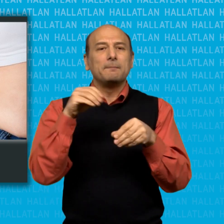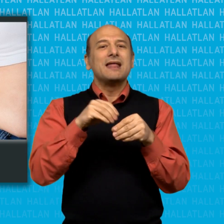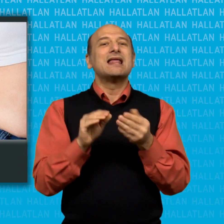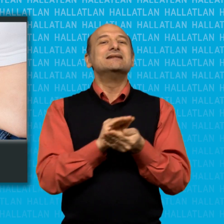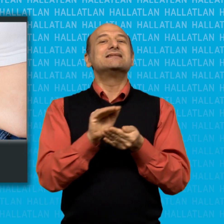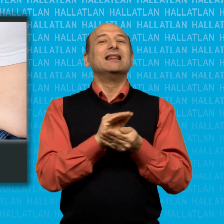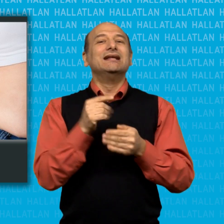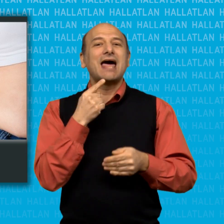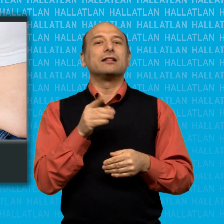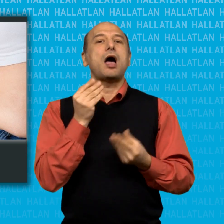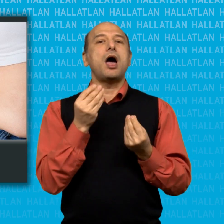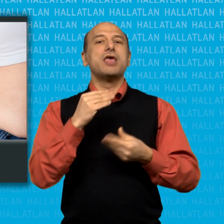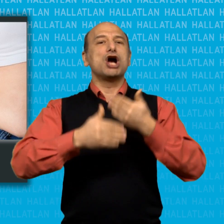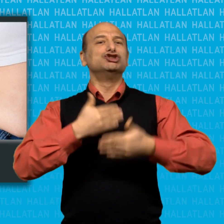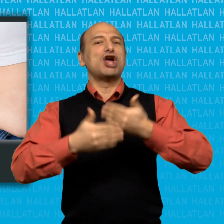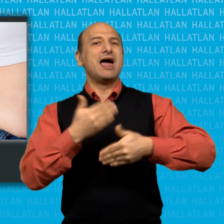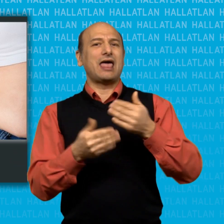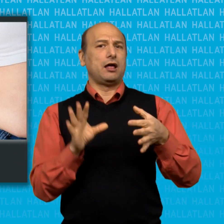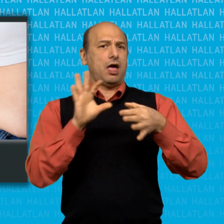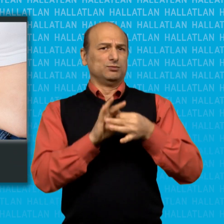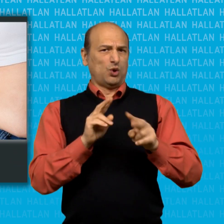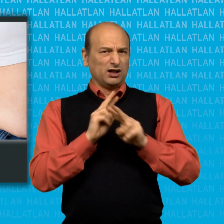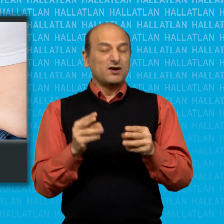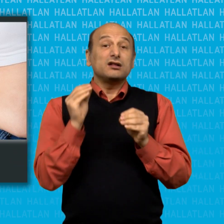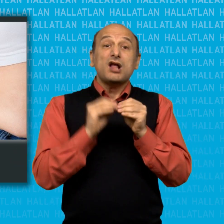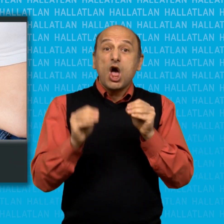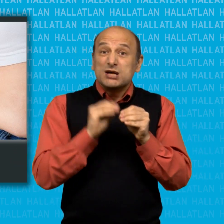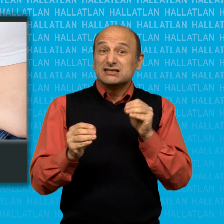azaz minden olyan tényező, amely kapcsolatba kerülhet a szénhidrát-anyagcserével,